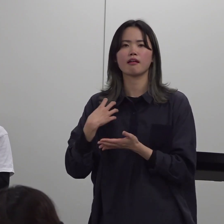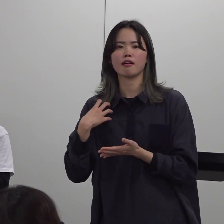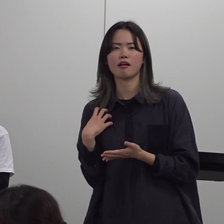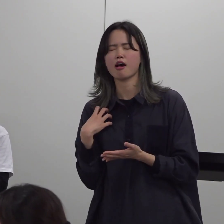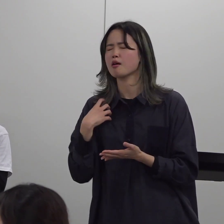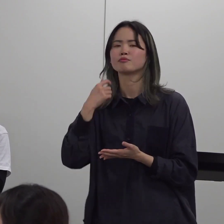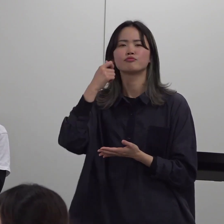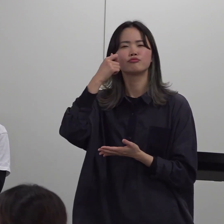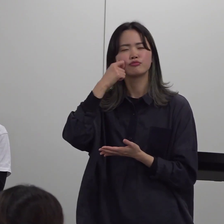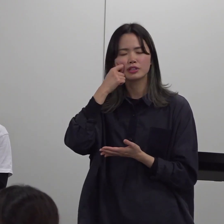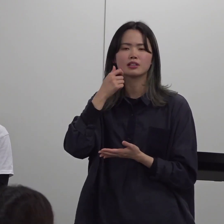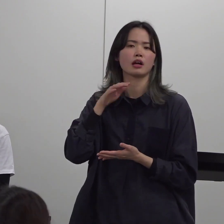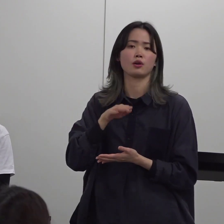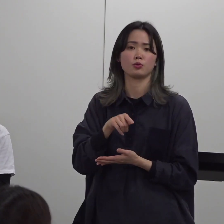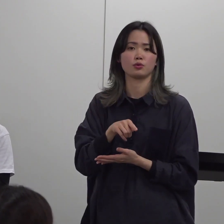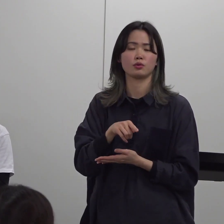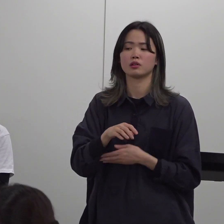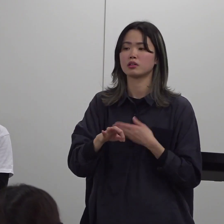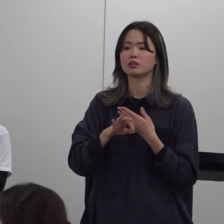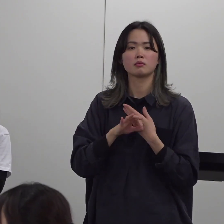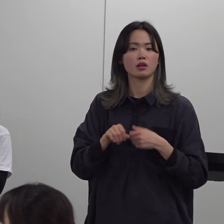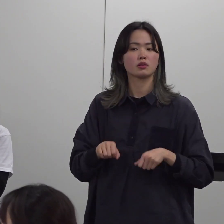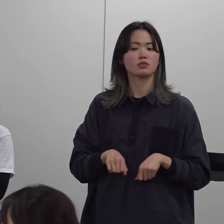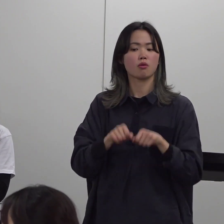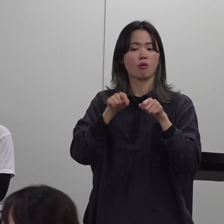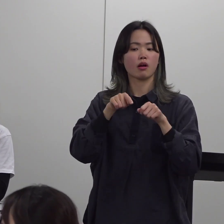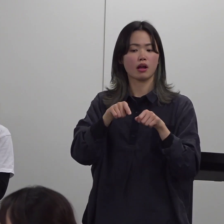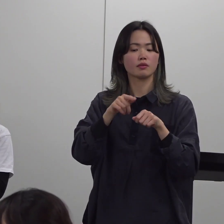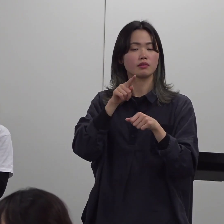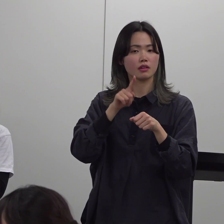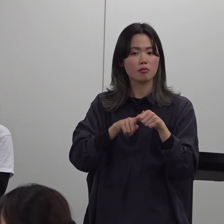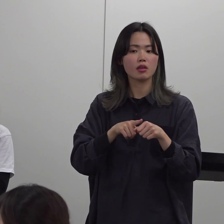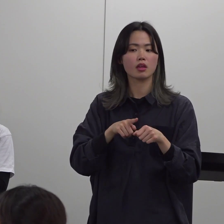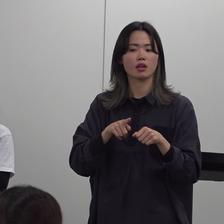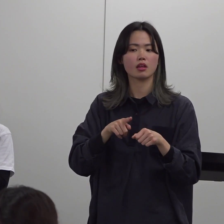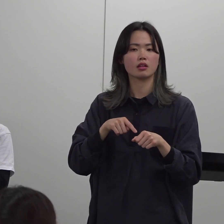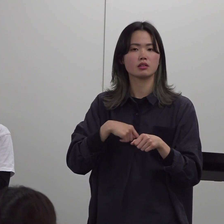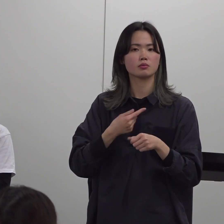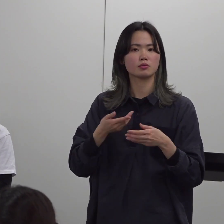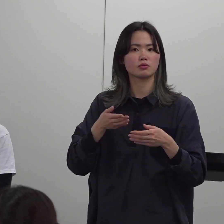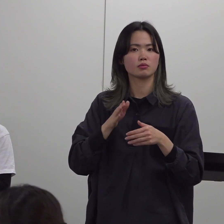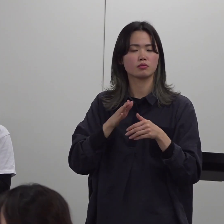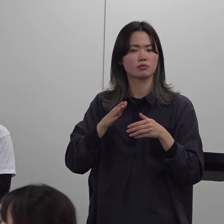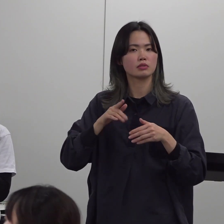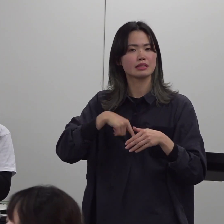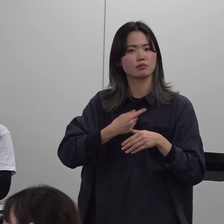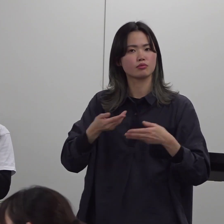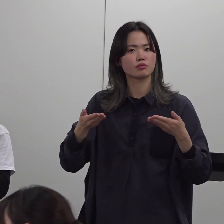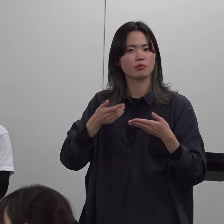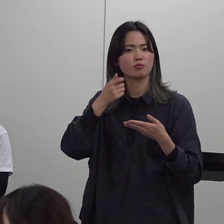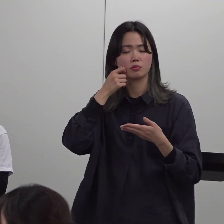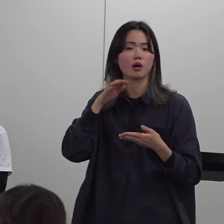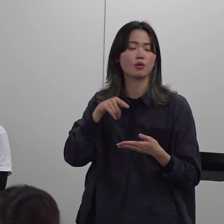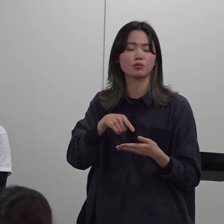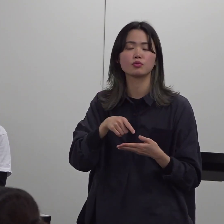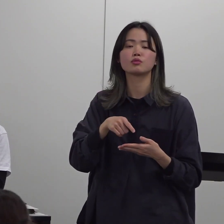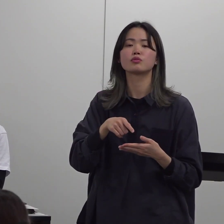もちろんやはり障害がゆえにできないことがあります そこはご家族であったりボランティアさんだったり